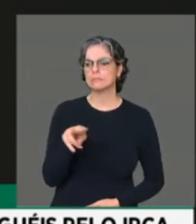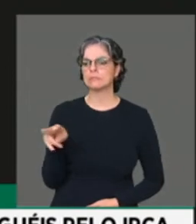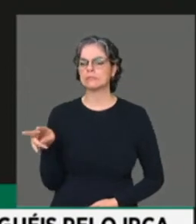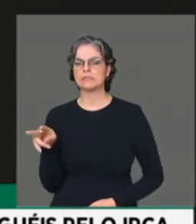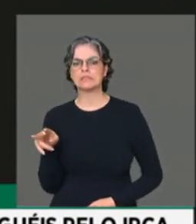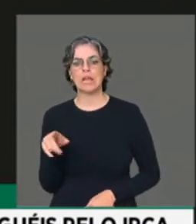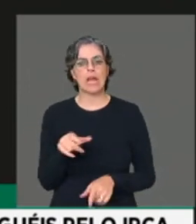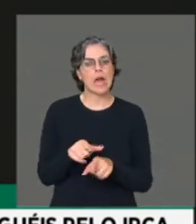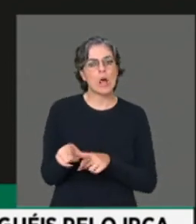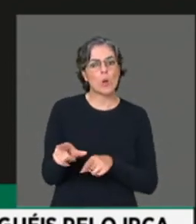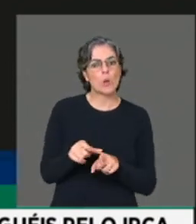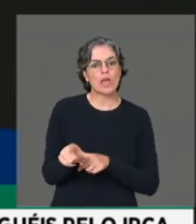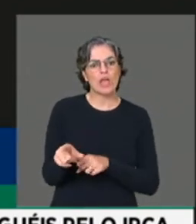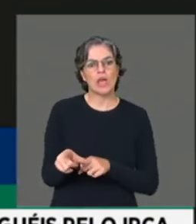PARA REAJUSTES DE ALUGUÉIS COMO ALGUNS FALARAM